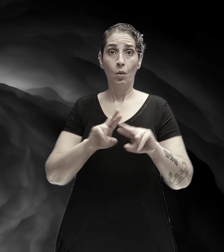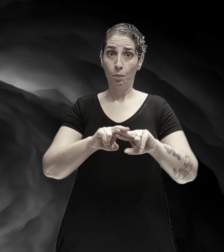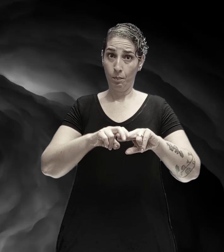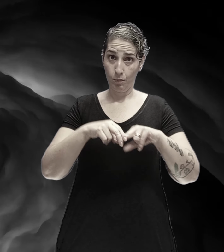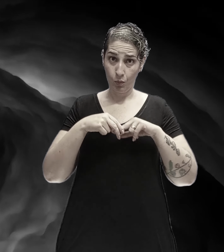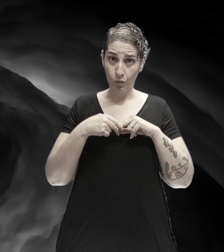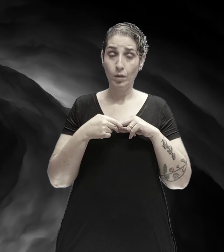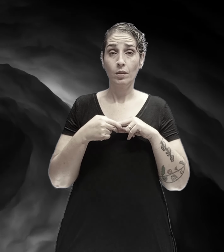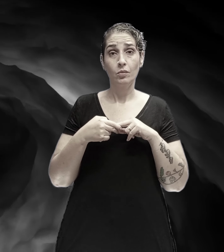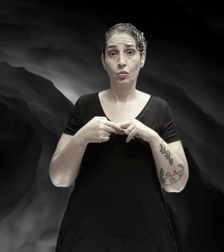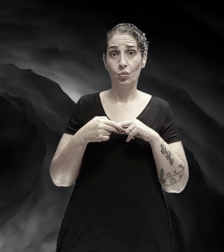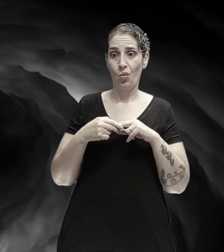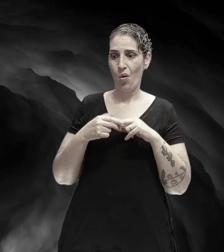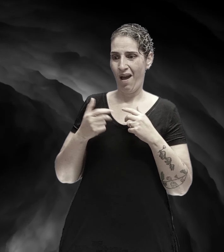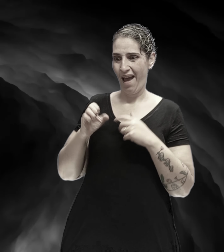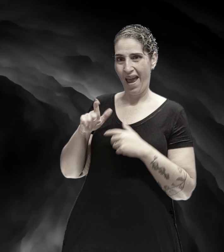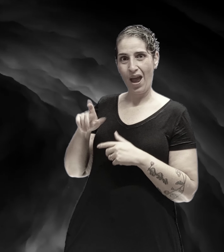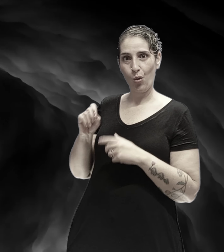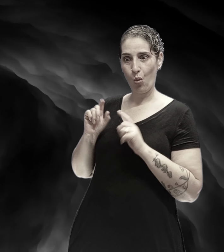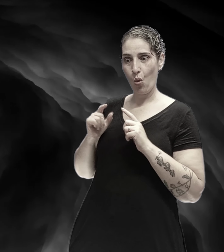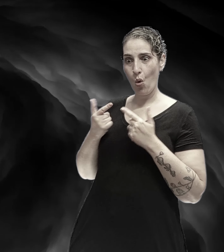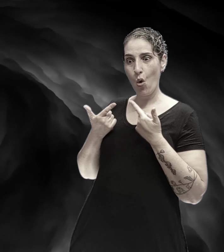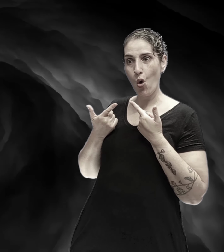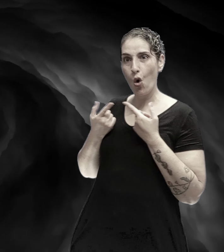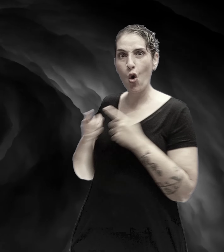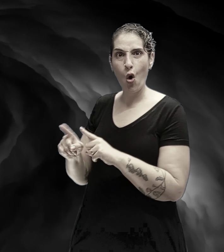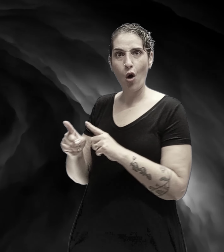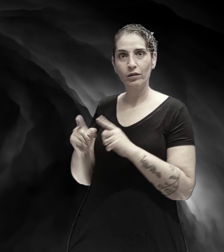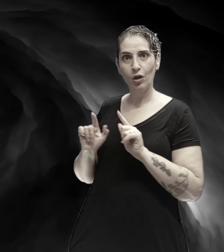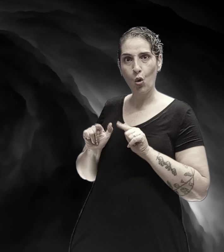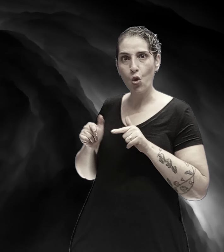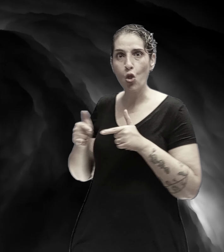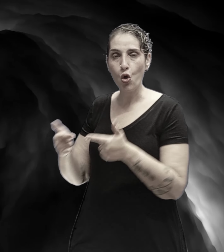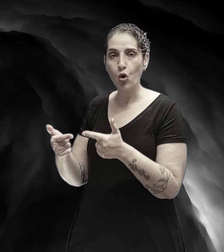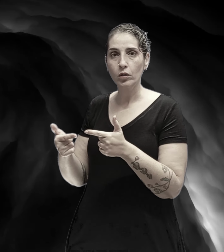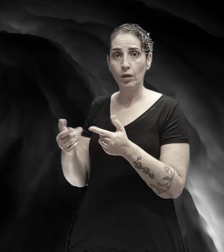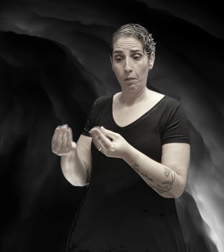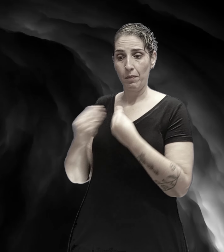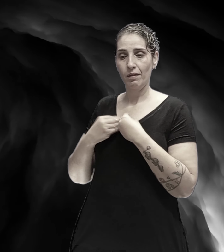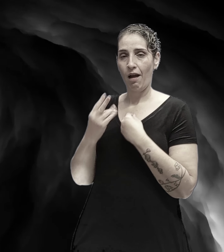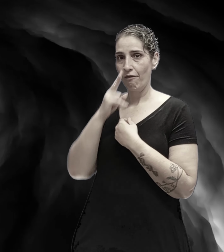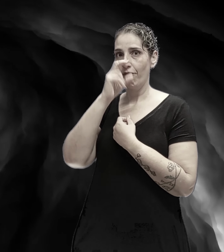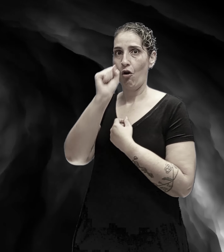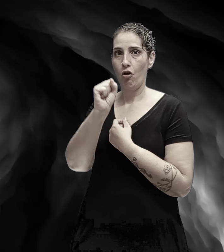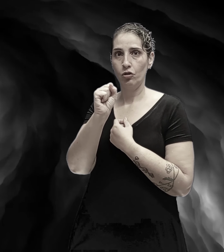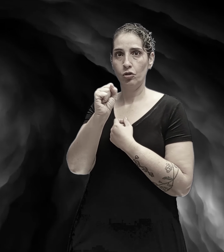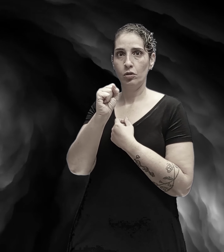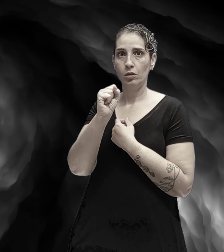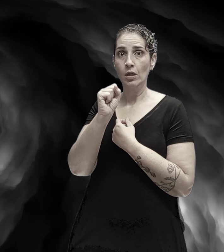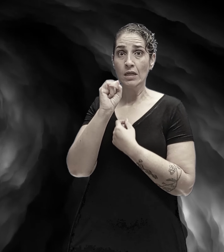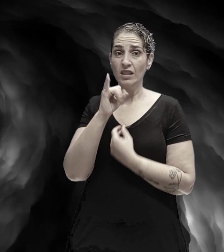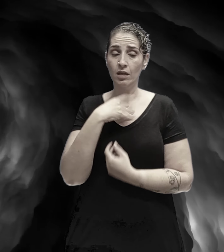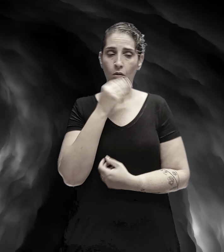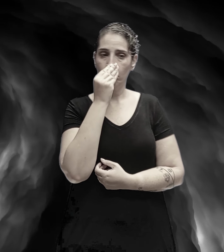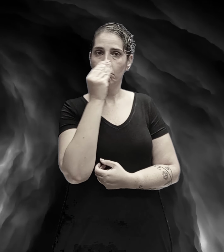Contudo, lutar contra ele o fortalece e ignorá lo o alimenta.